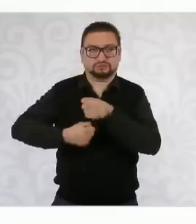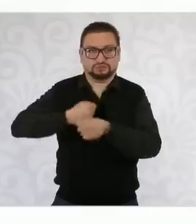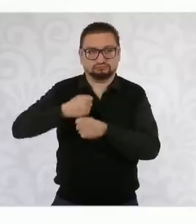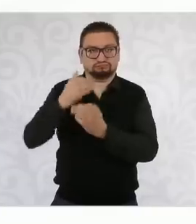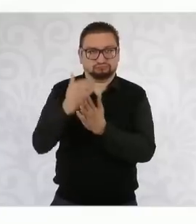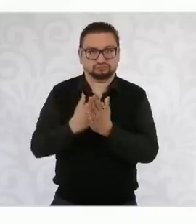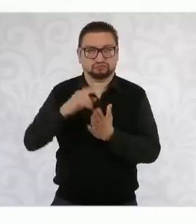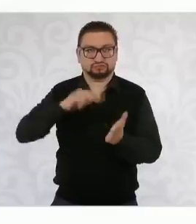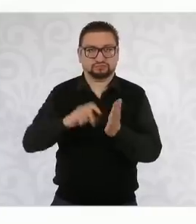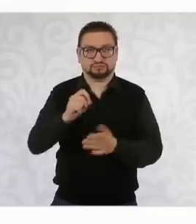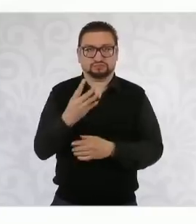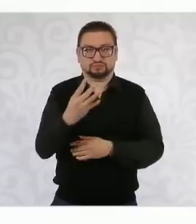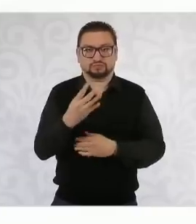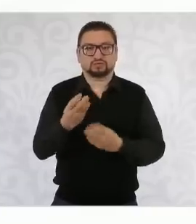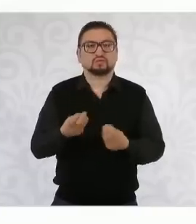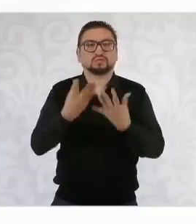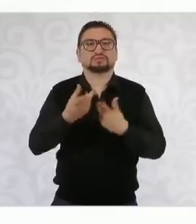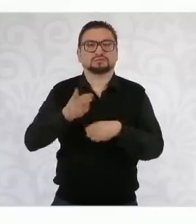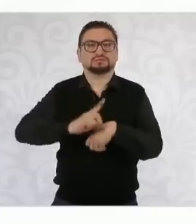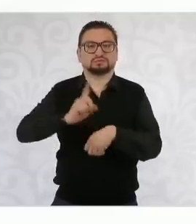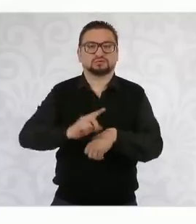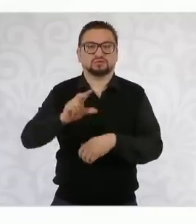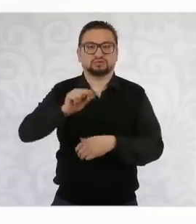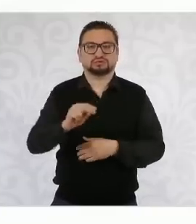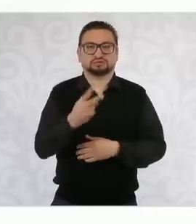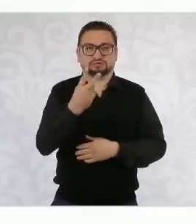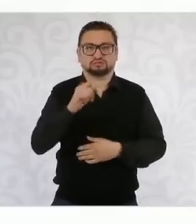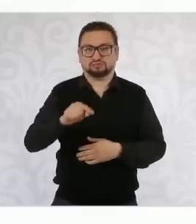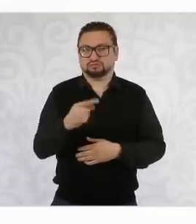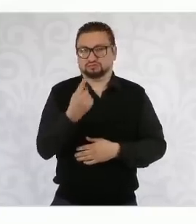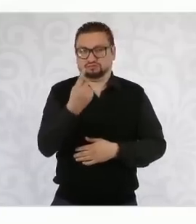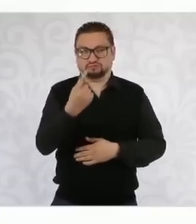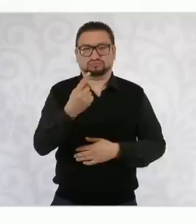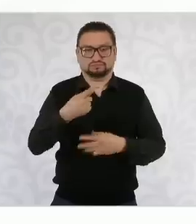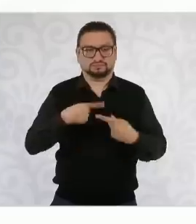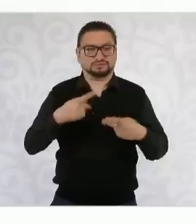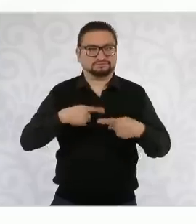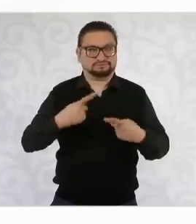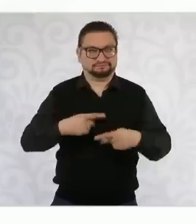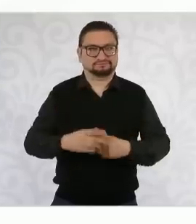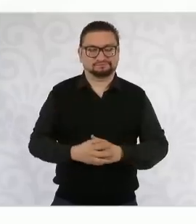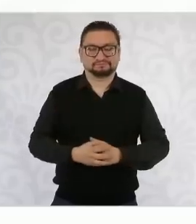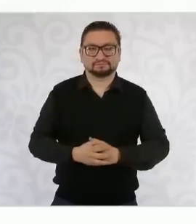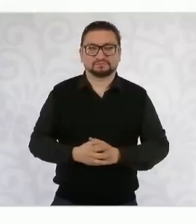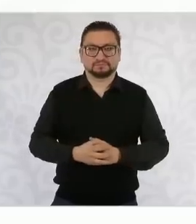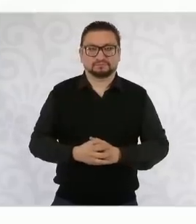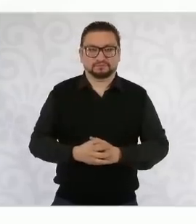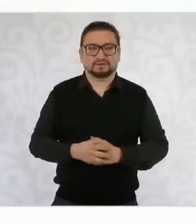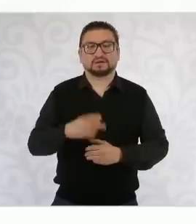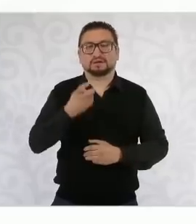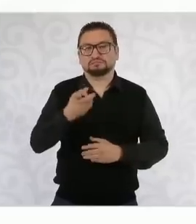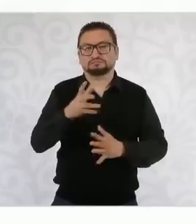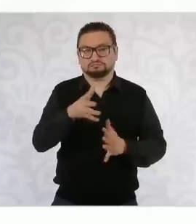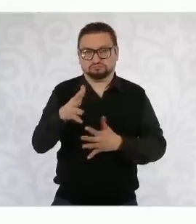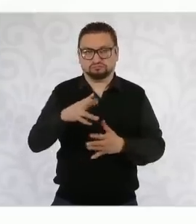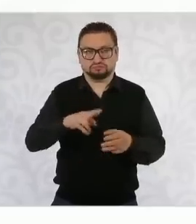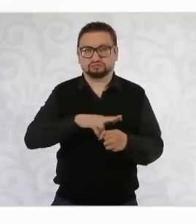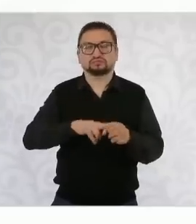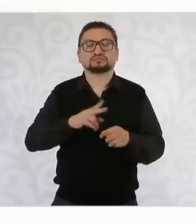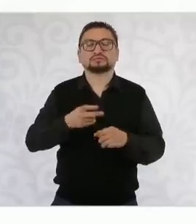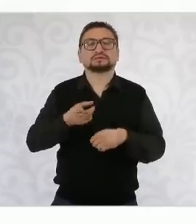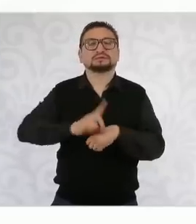cerró con un promedio diario de 82.1 víctimas de este delito en promedio al día siguiente